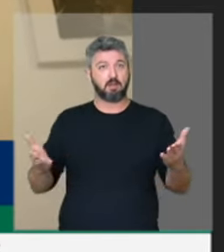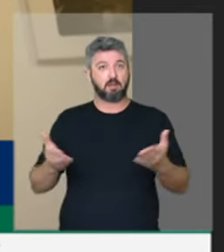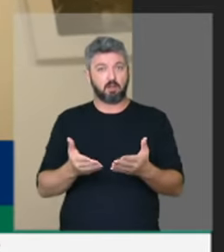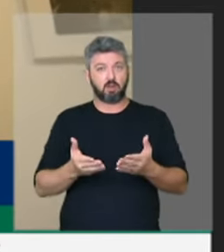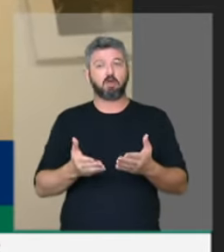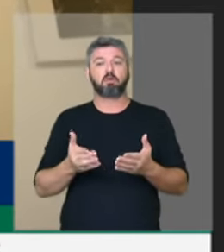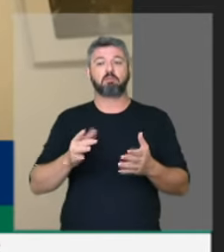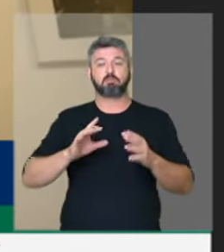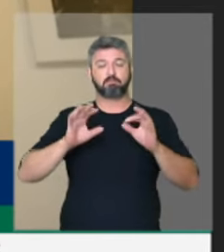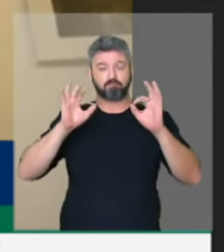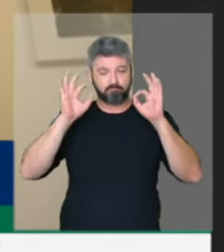COMEÇAR A RESOLVER ESSE PROBLEMA, ESSE DEFICIT PARA...